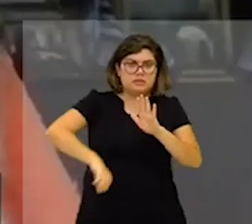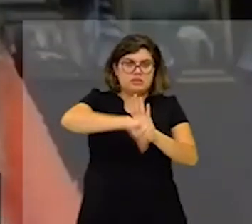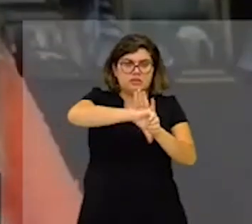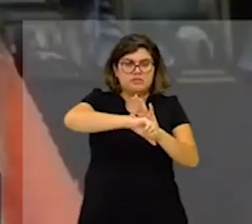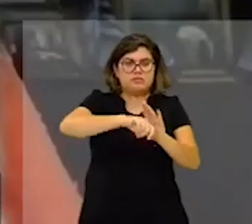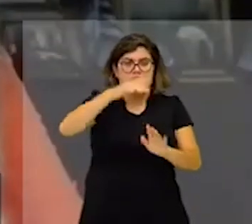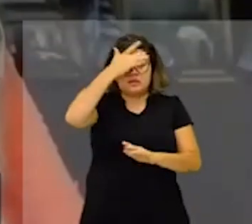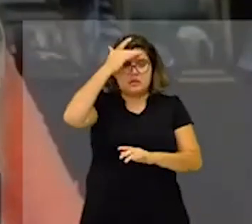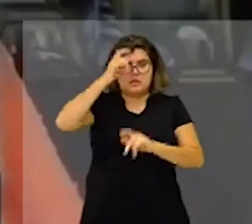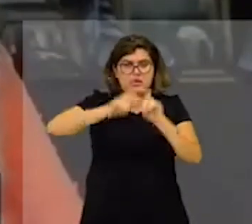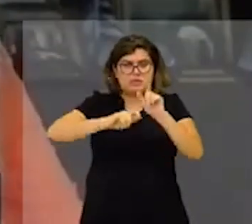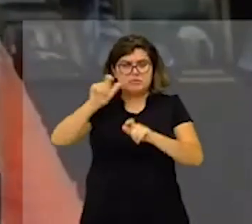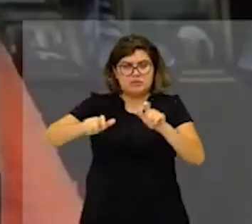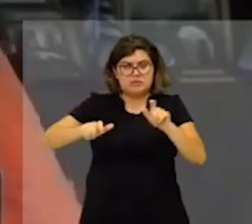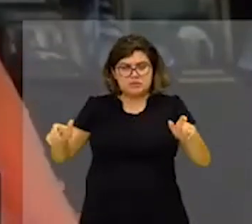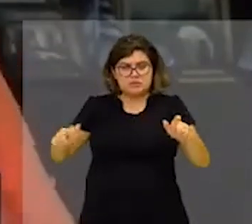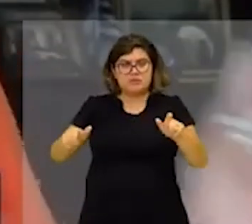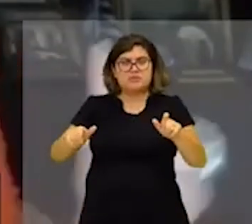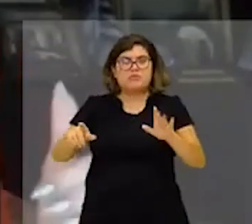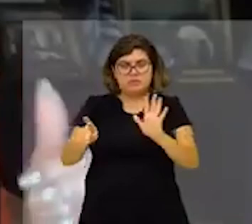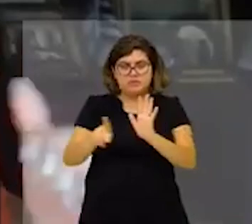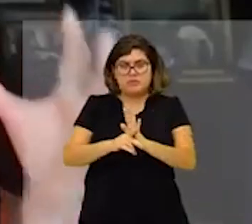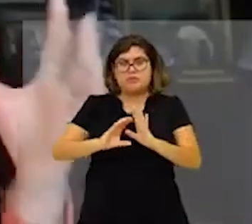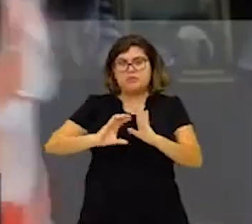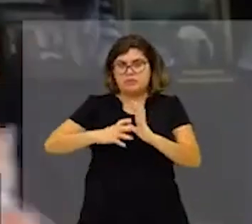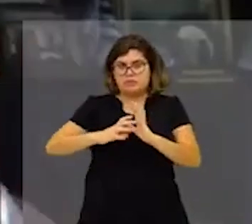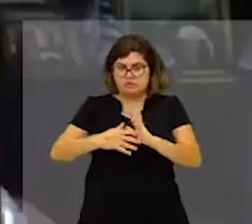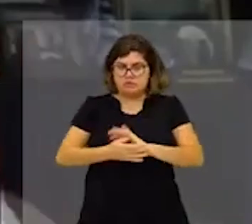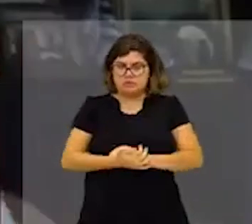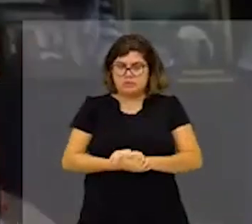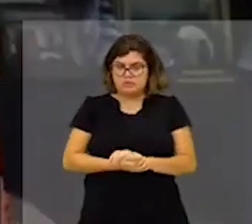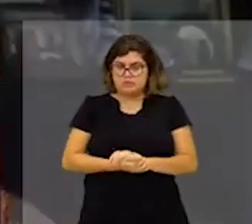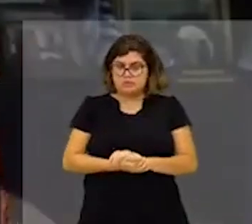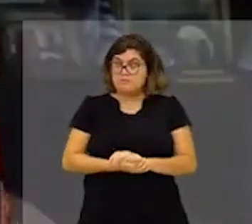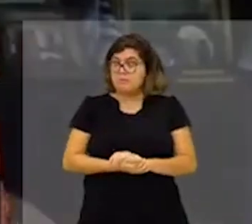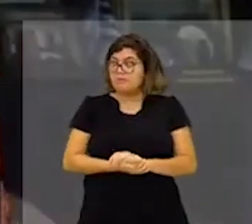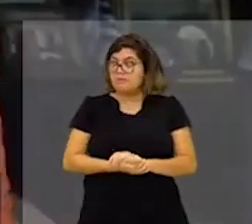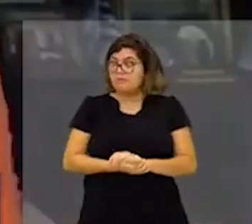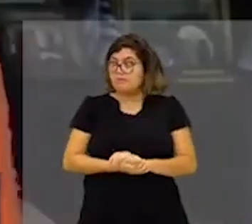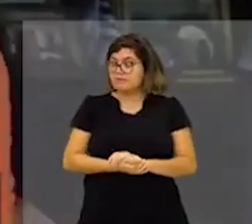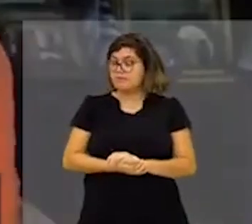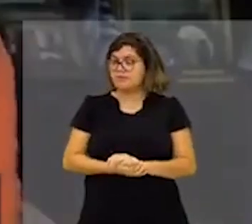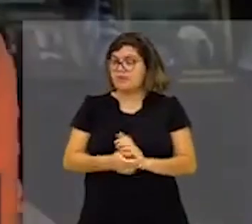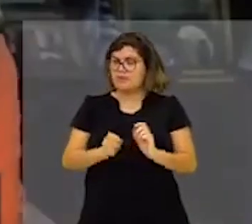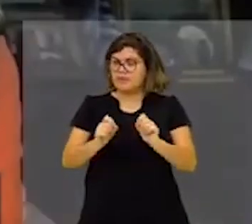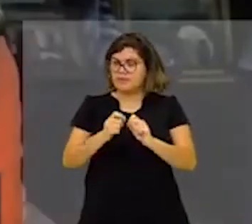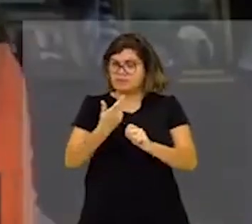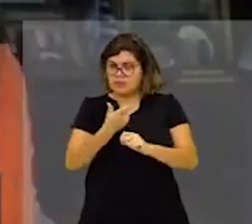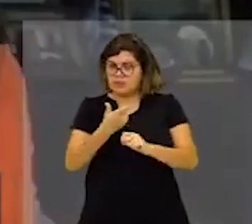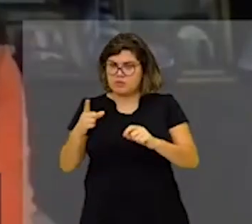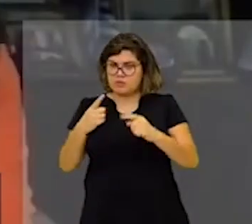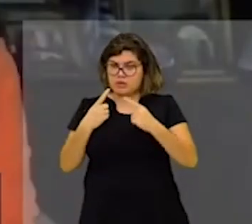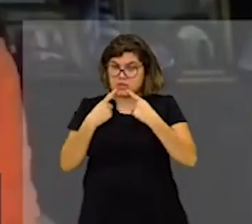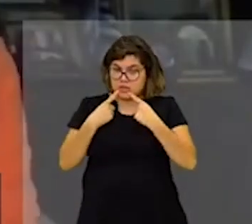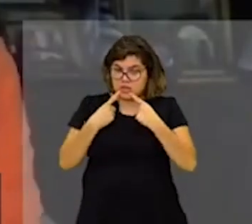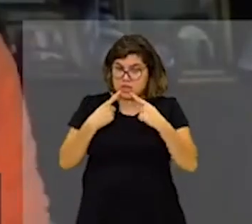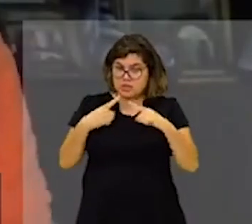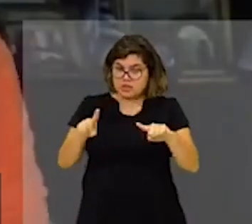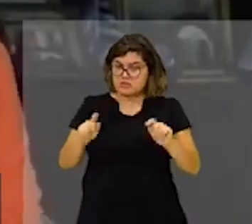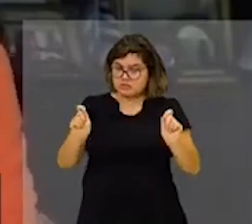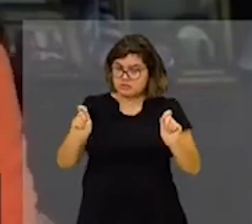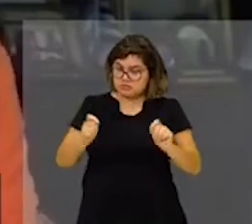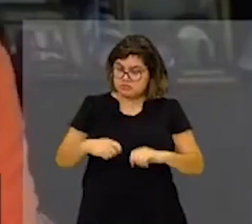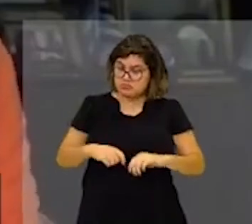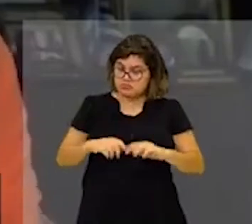partidários tão nesse ponto eu faço uma outra crítica construtiva com todo respeito ao código